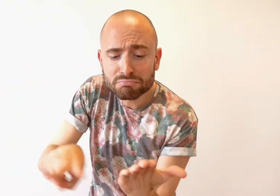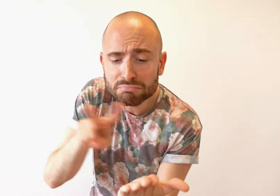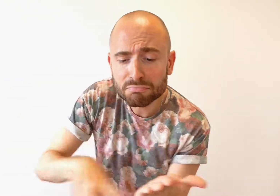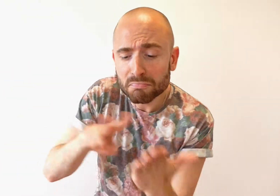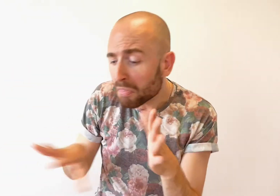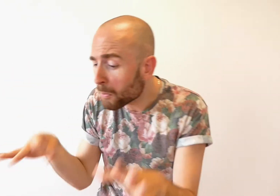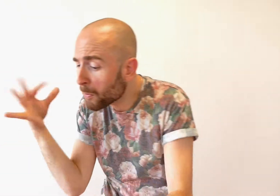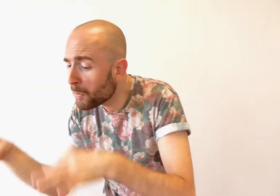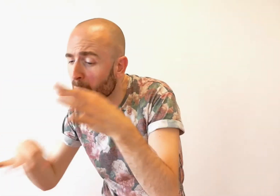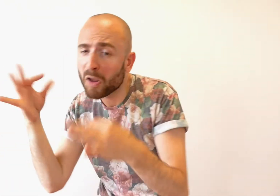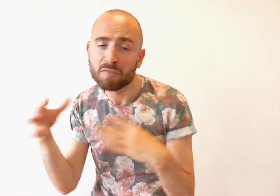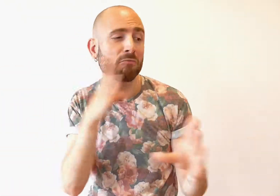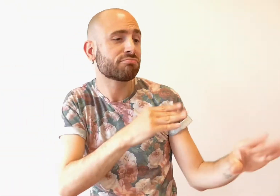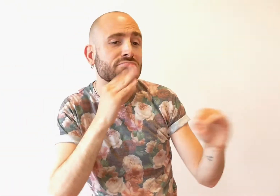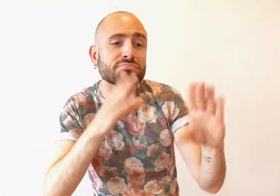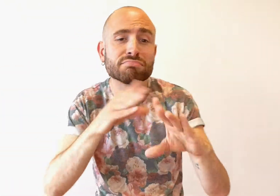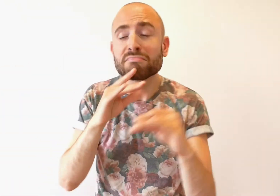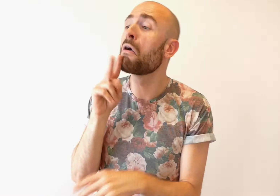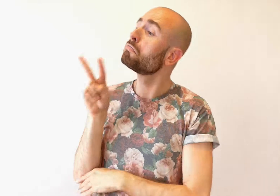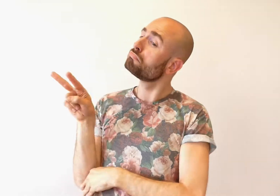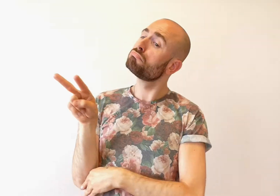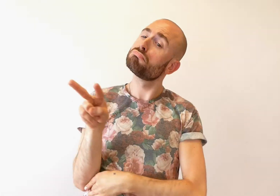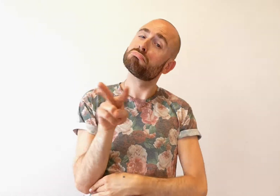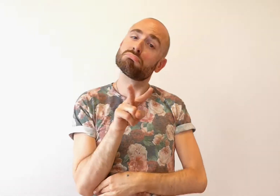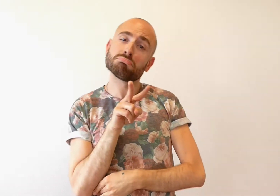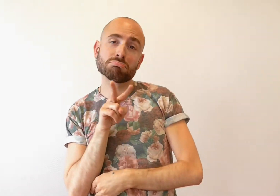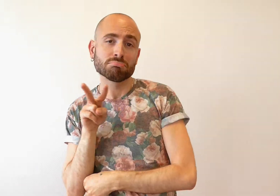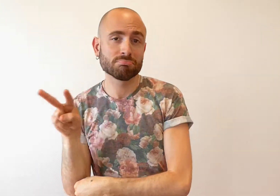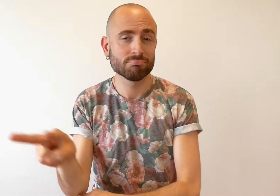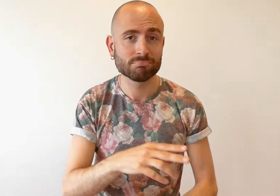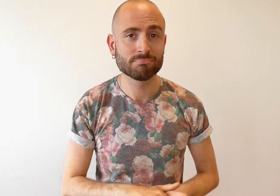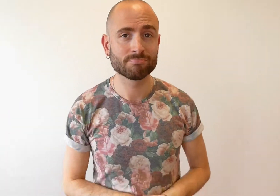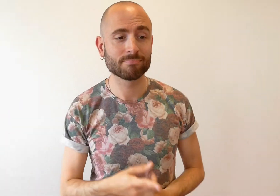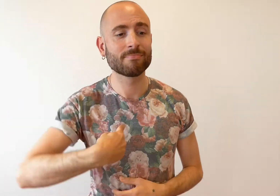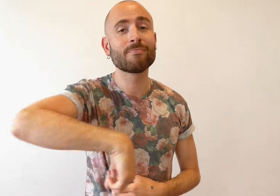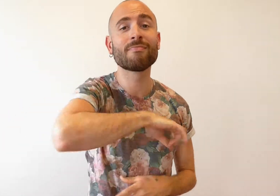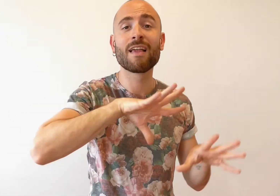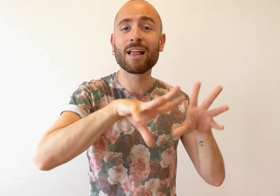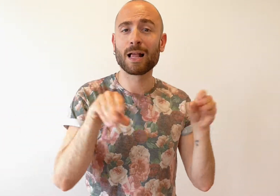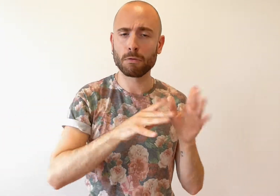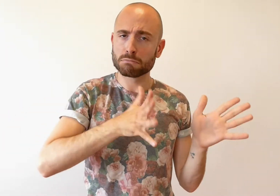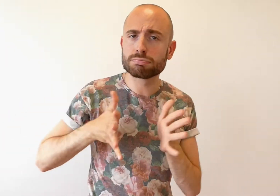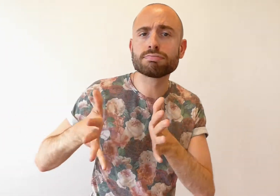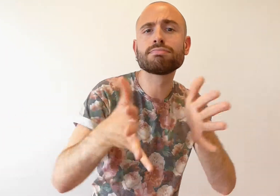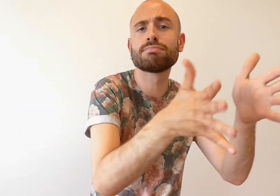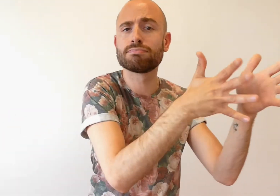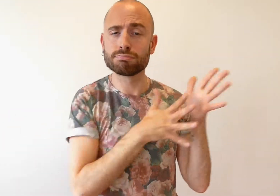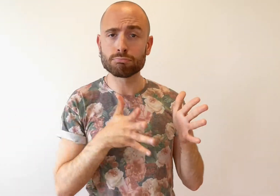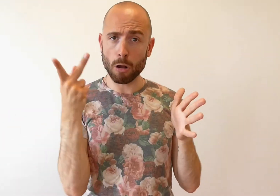Les publics Entendants et Sourds pourront se côtoyer, échanger et découvrir des livres.